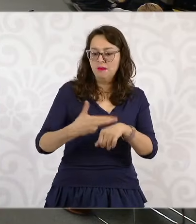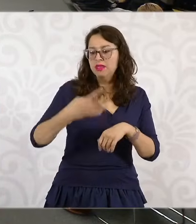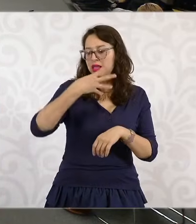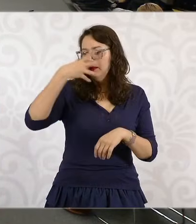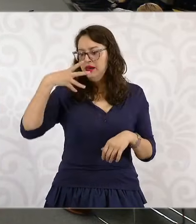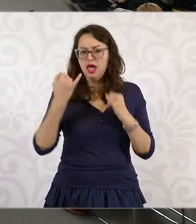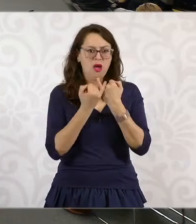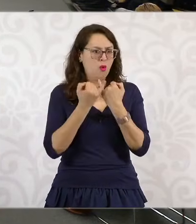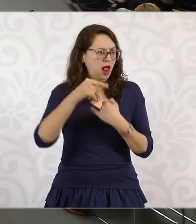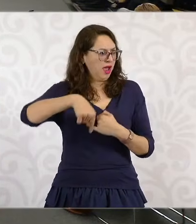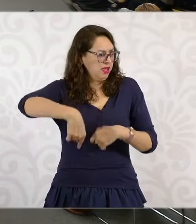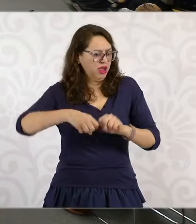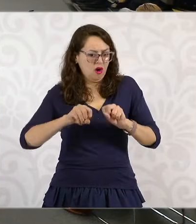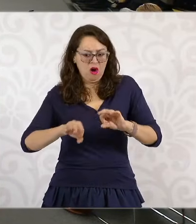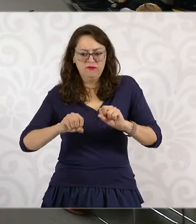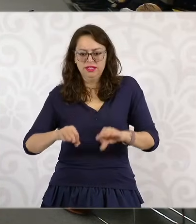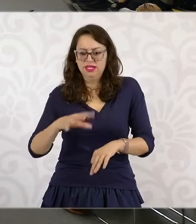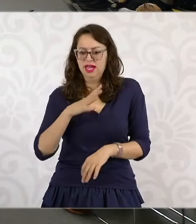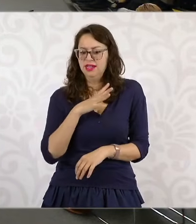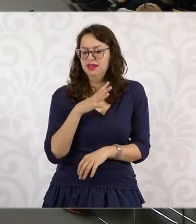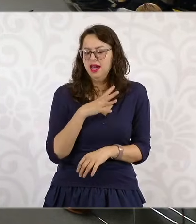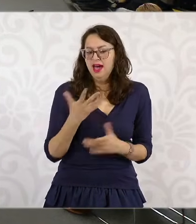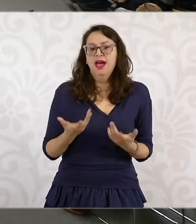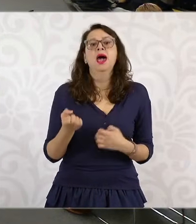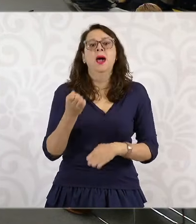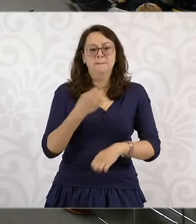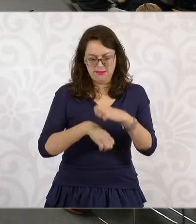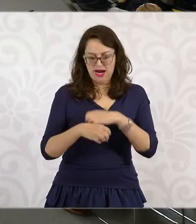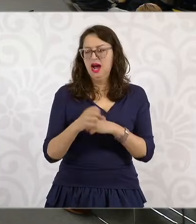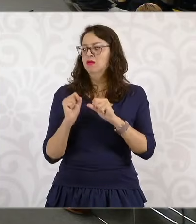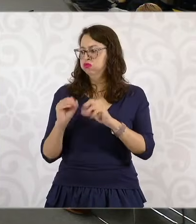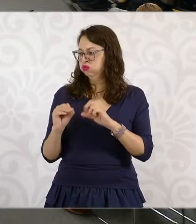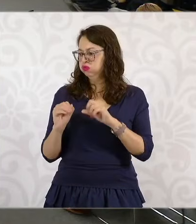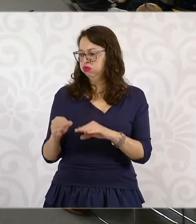o algunos otros temas, pues la embajada y el consulado de Estados Unidos en México,